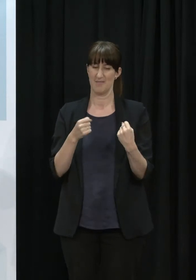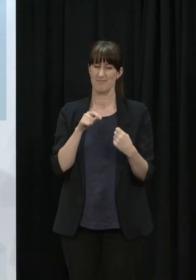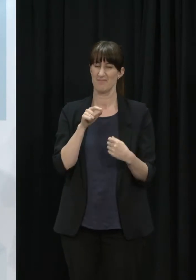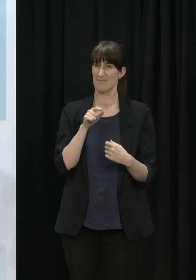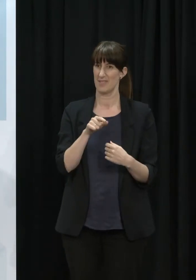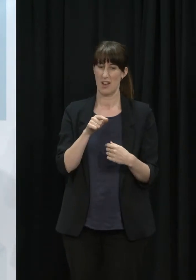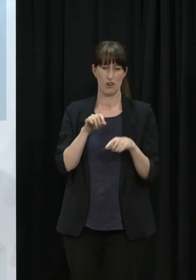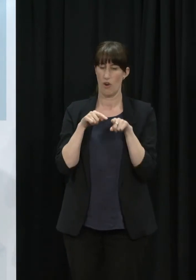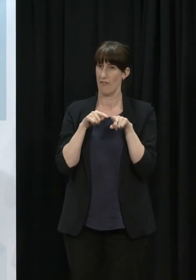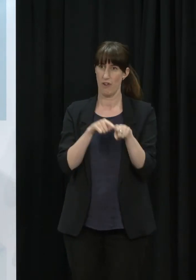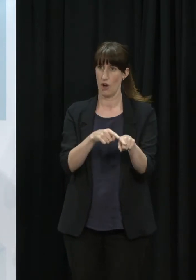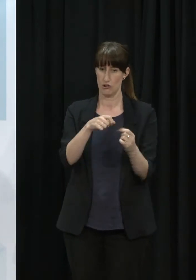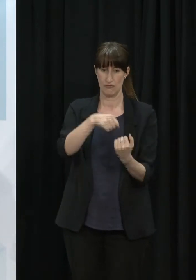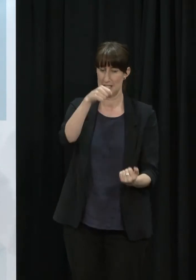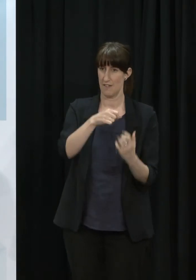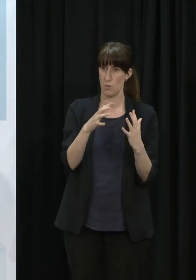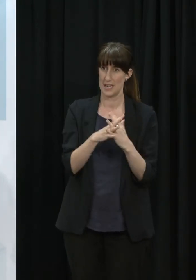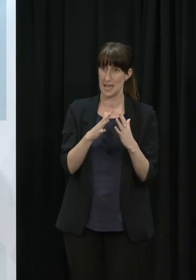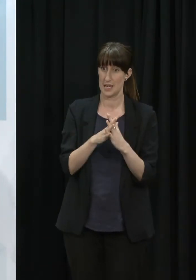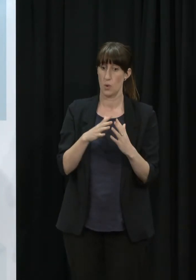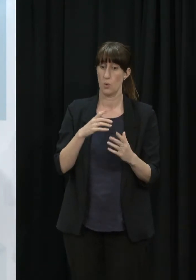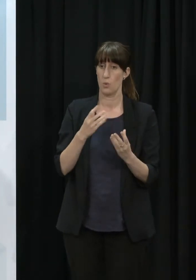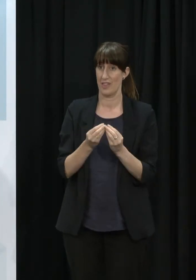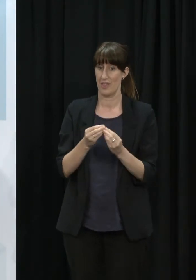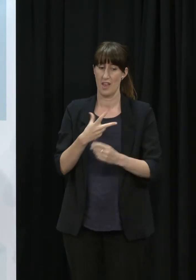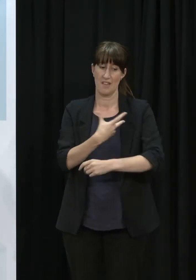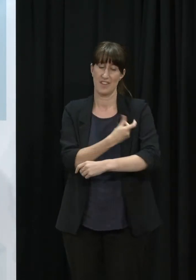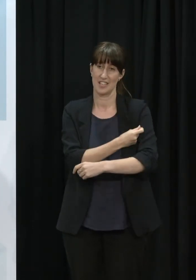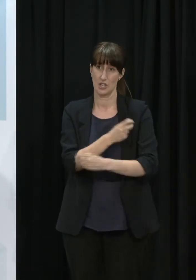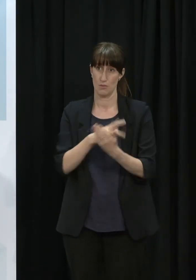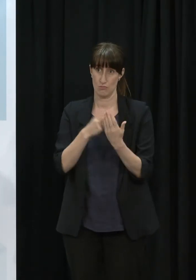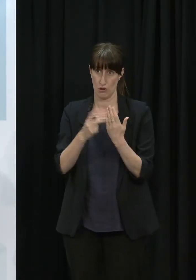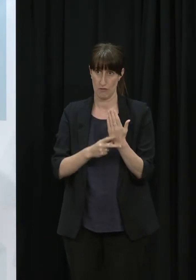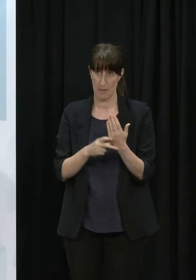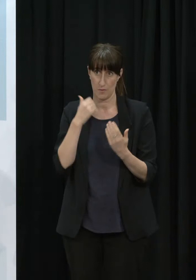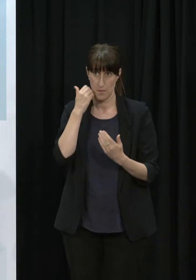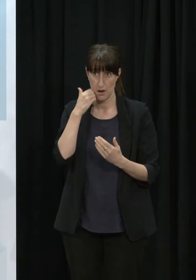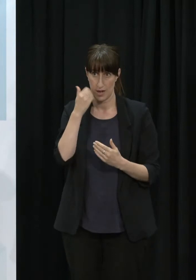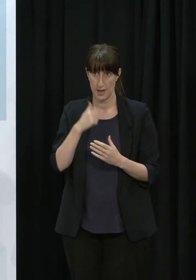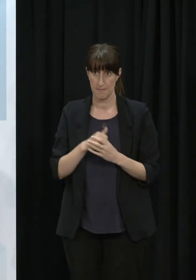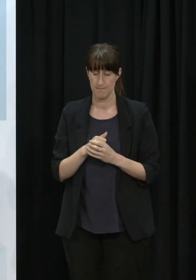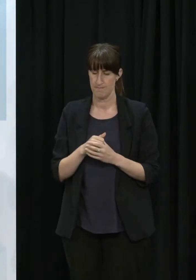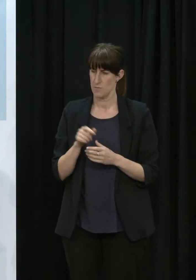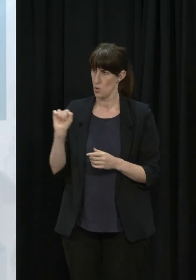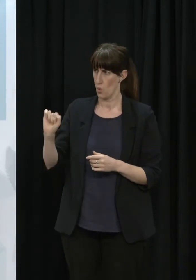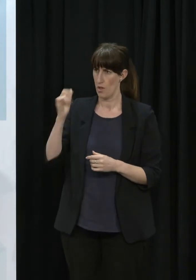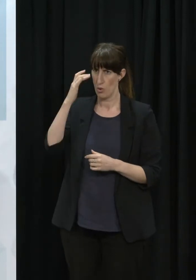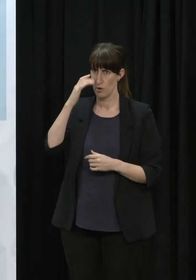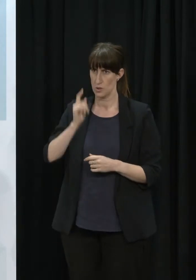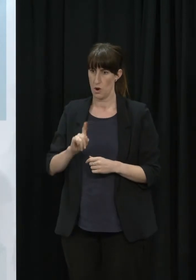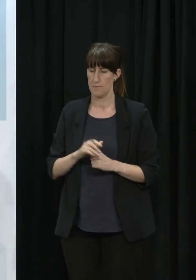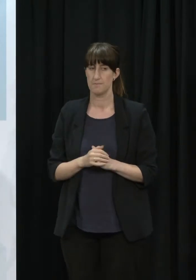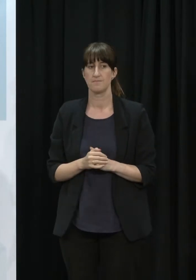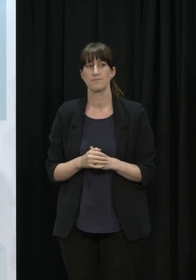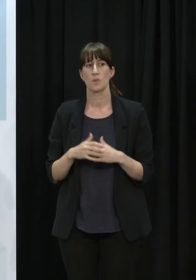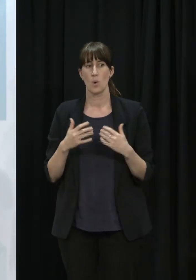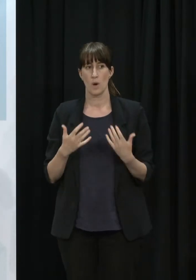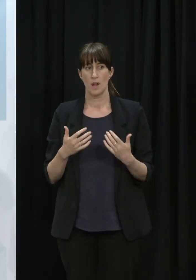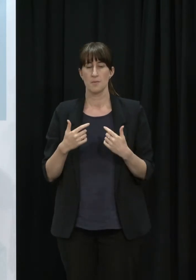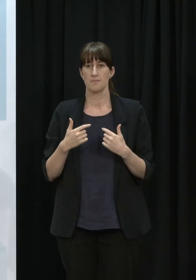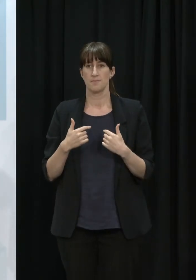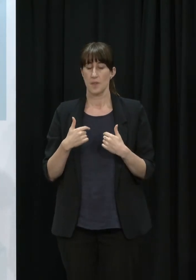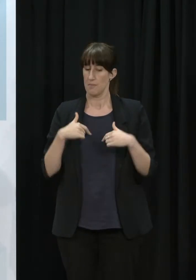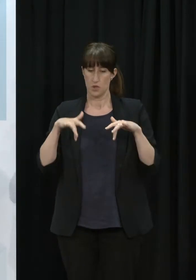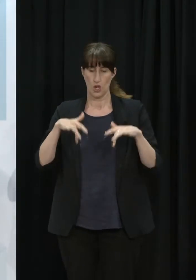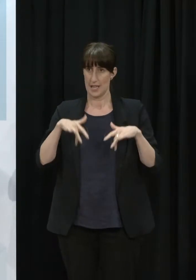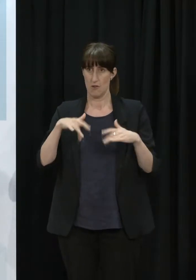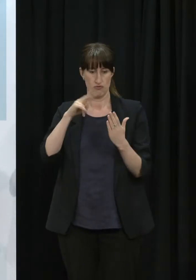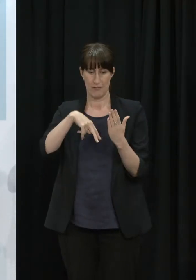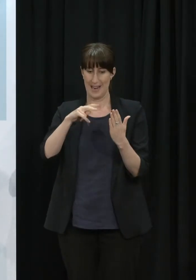rangona) nga waahi wera?